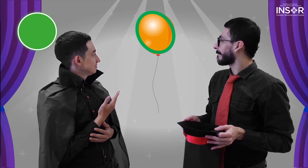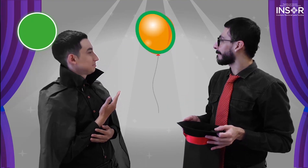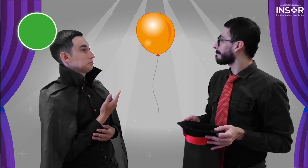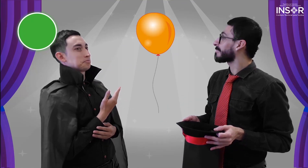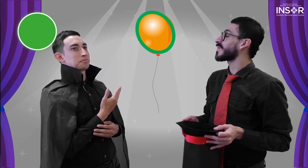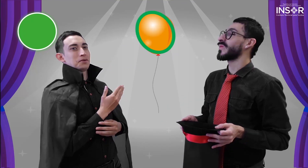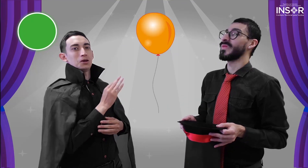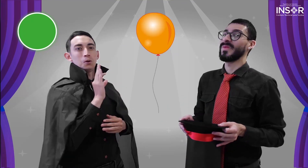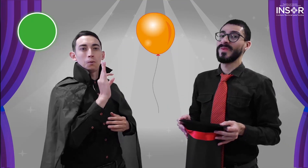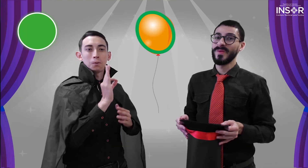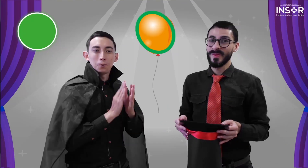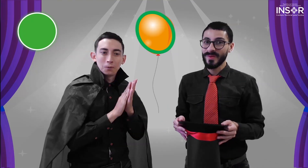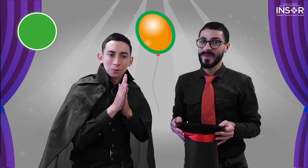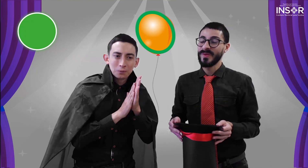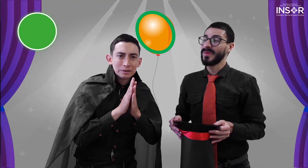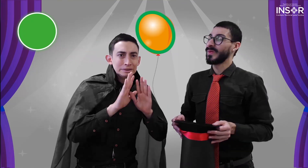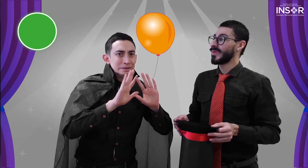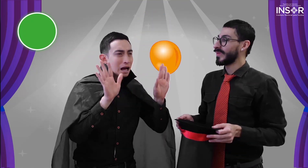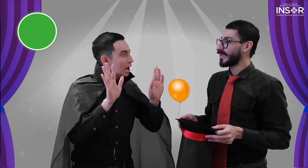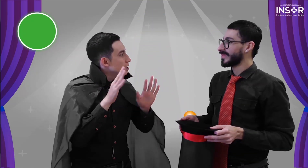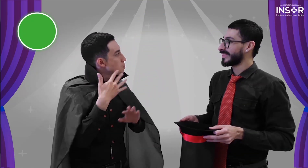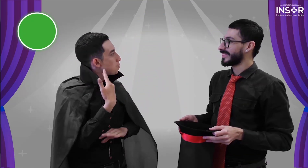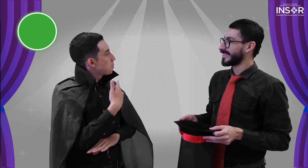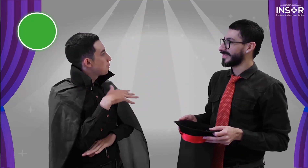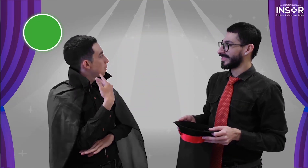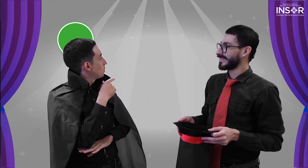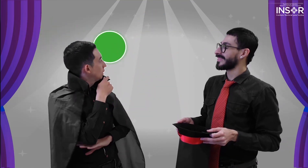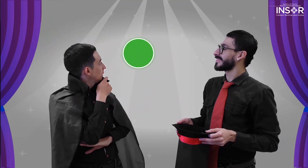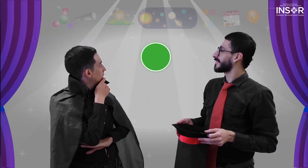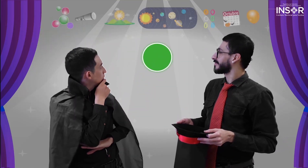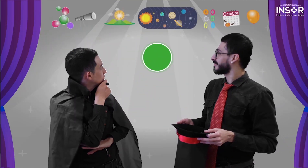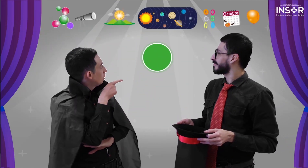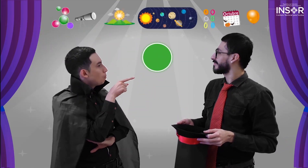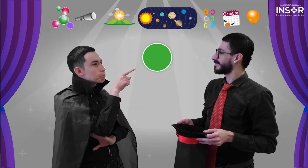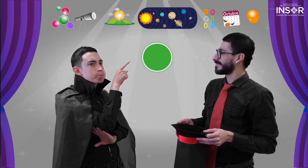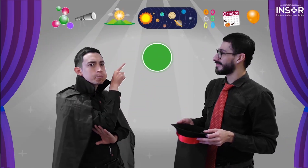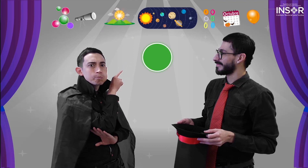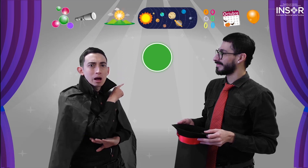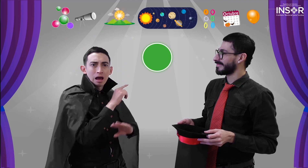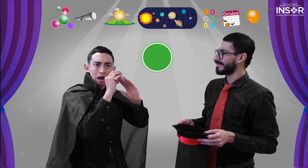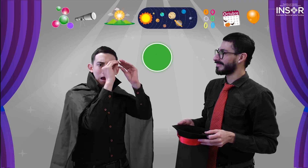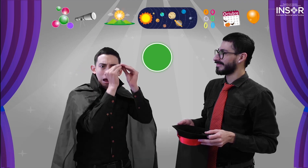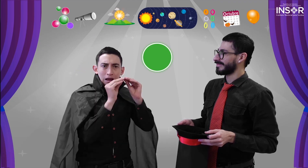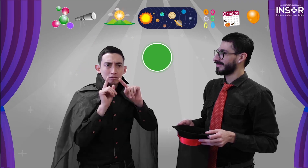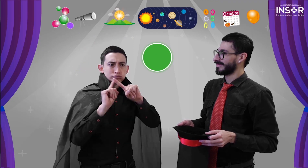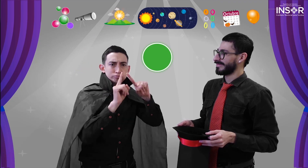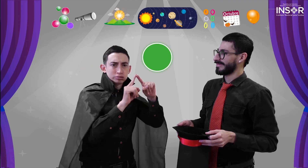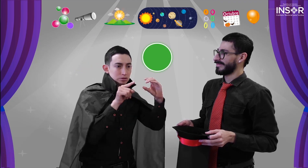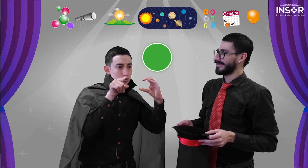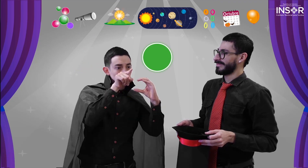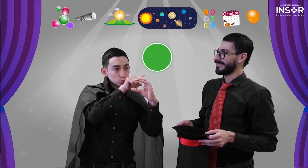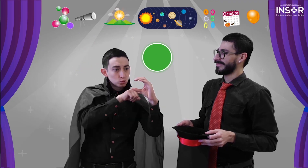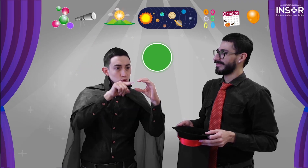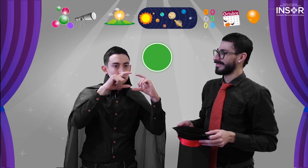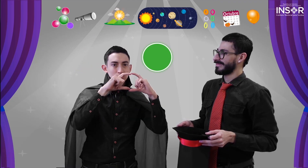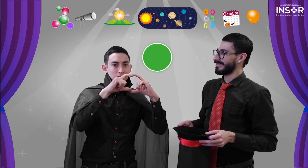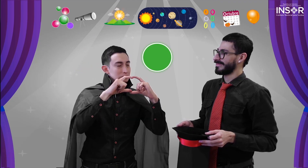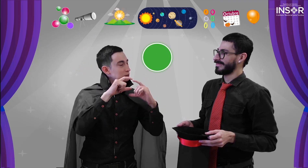Muy bien. Ya tenemos muchas cosas con forma circular.